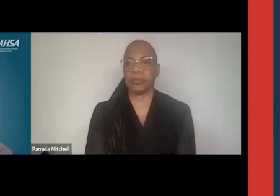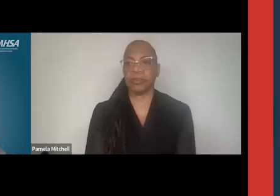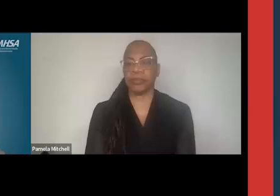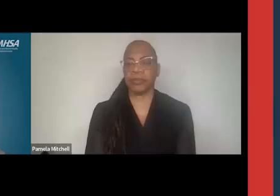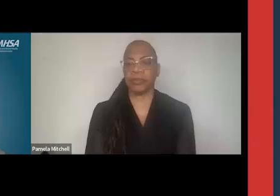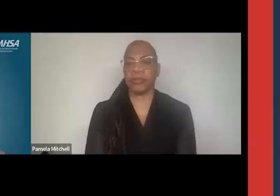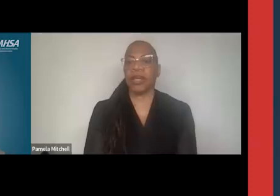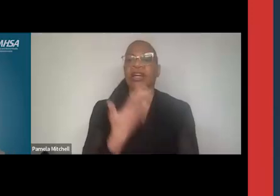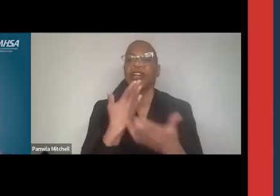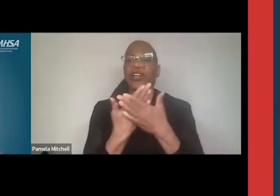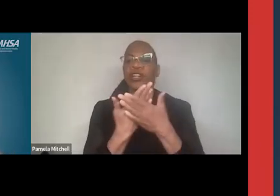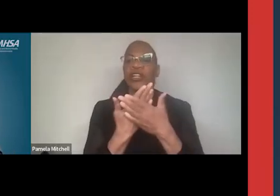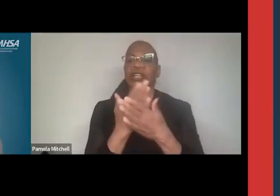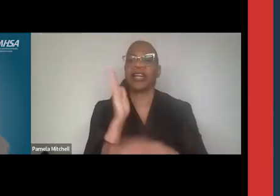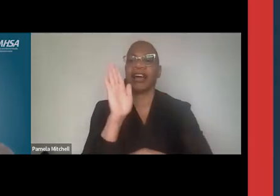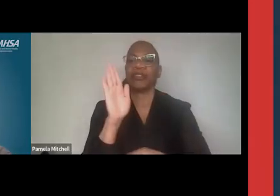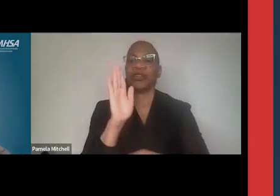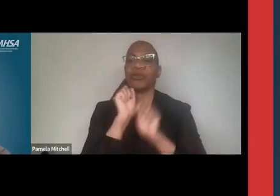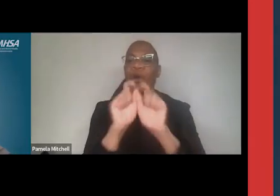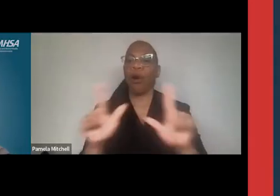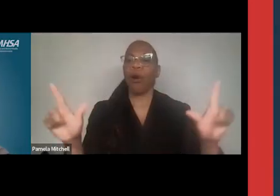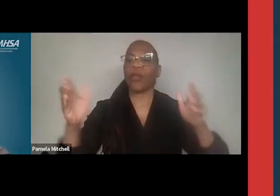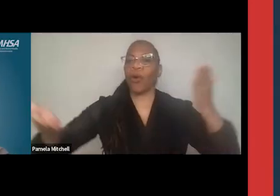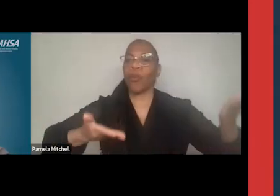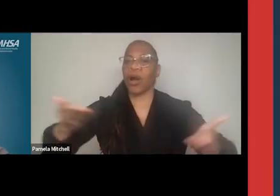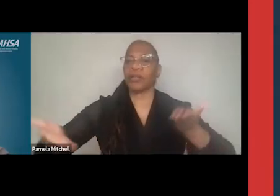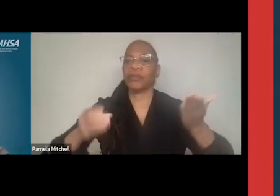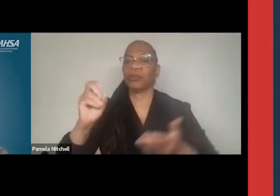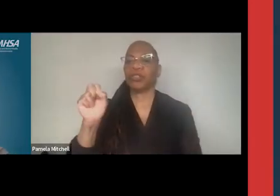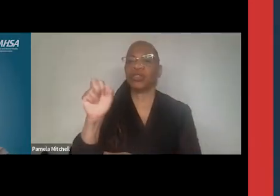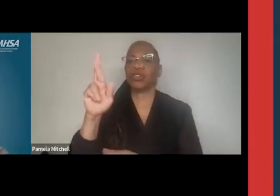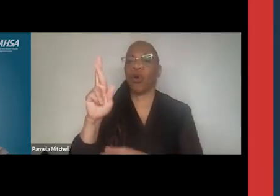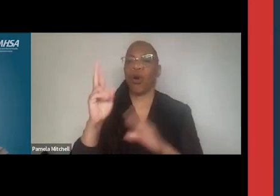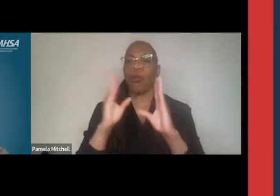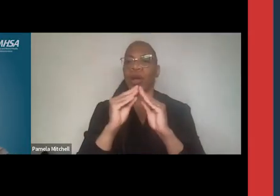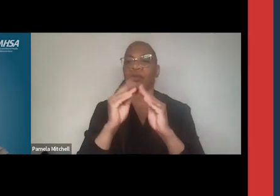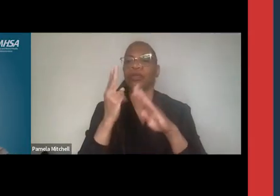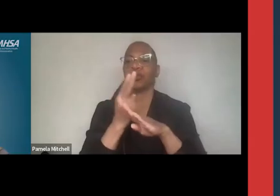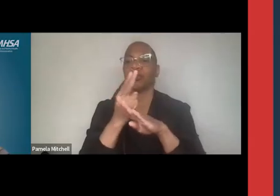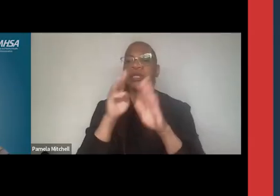Buenas tardes a todos, y bienvenidos al seminario web de SOAR de hoy sobre el uso del modelo SOAR para ayudar a los solicitantes